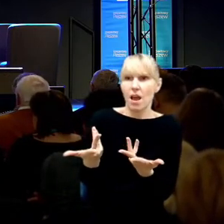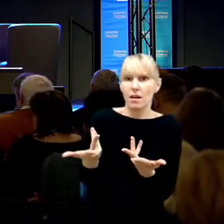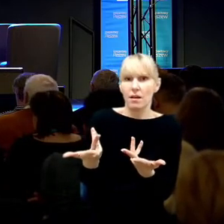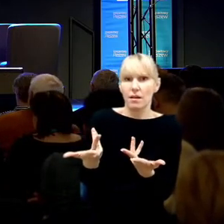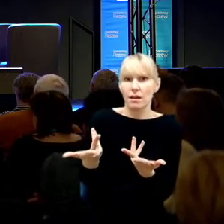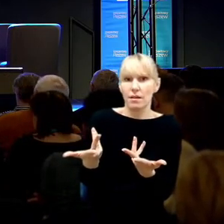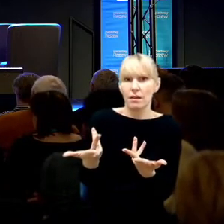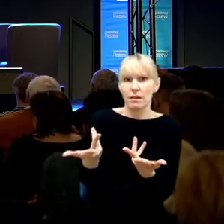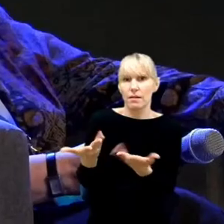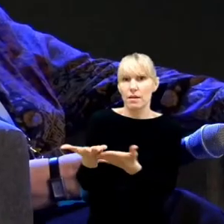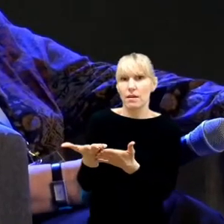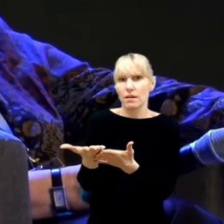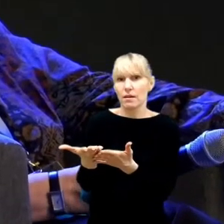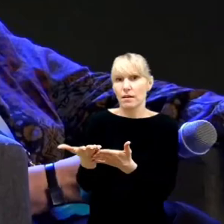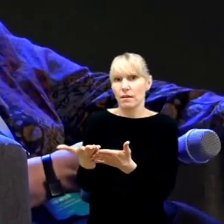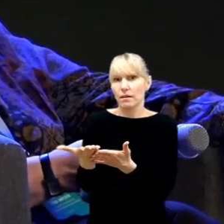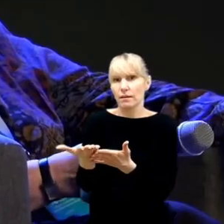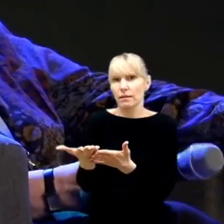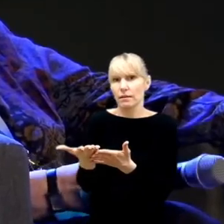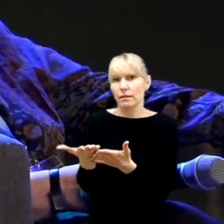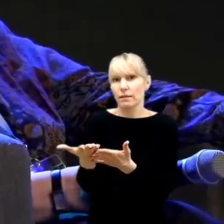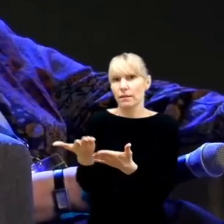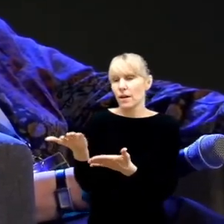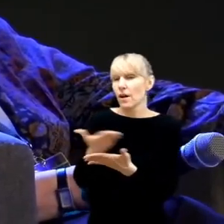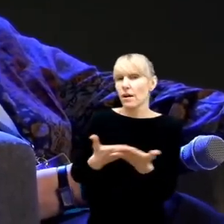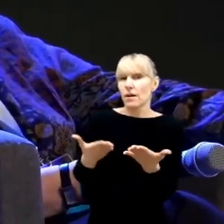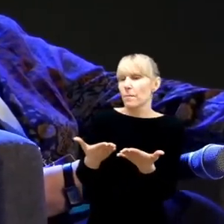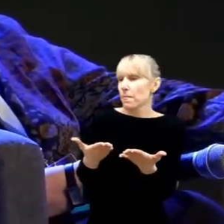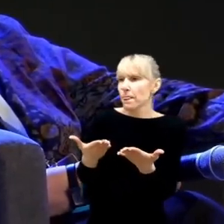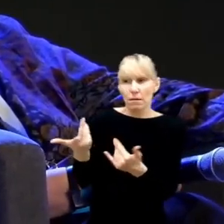Mówiłem, że będę trochę mówił niepopularne tezy,